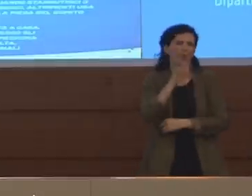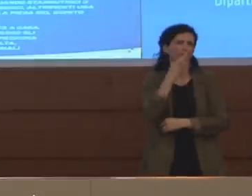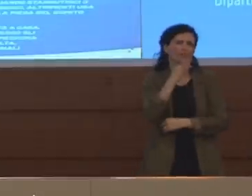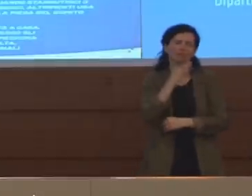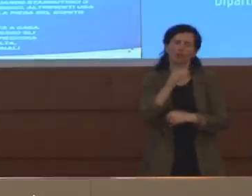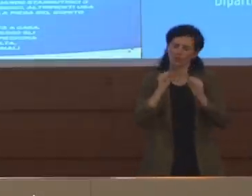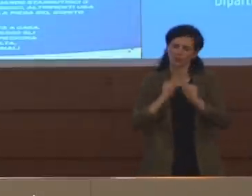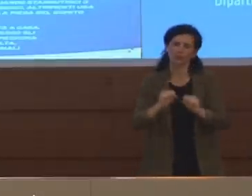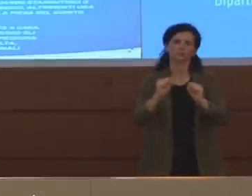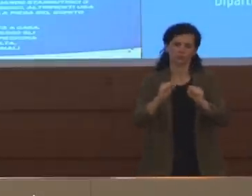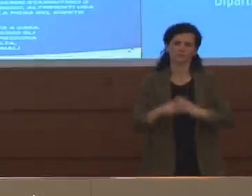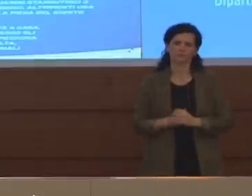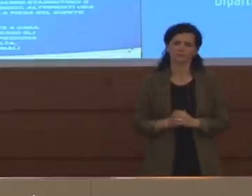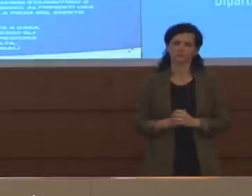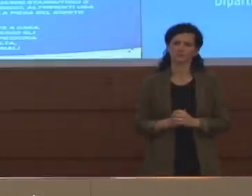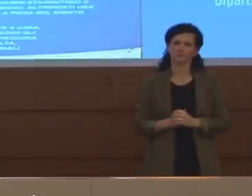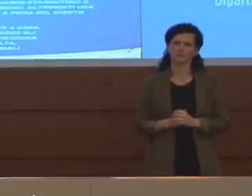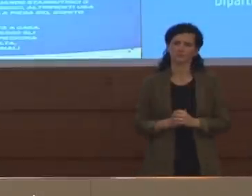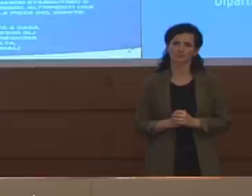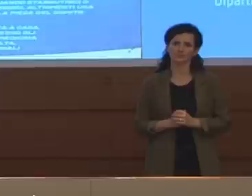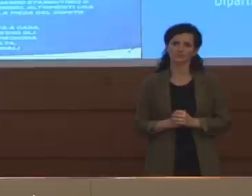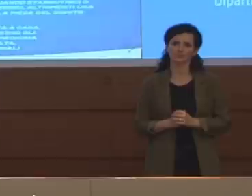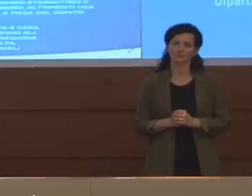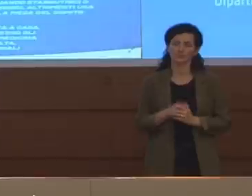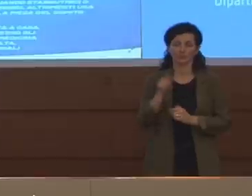Ma oltre a questo AIFA si è fatta